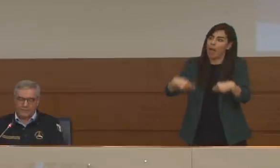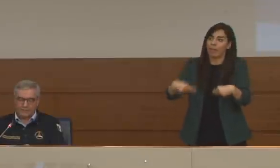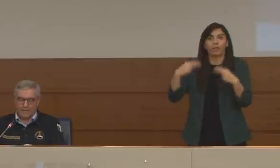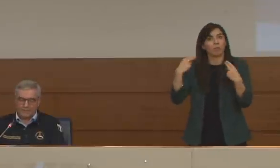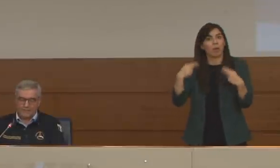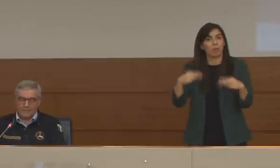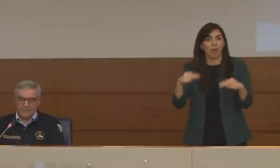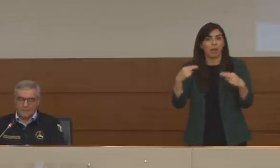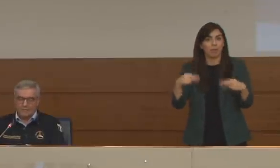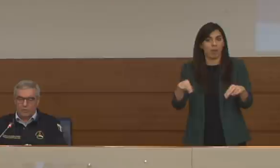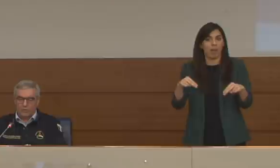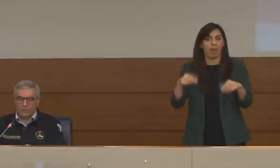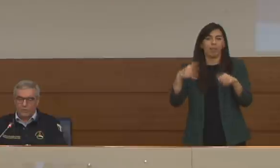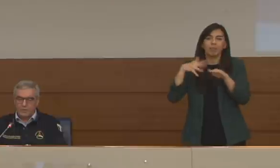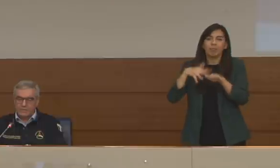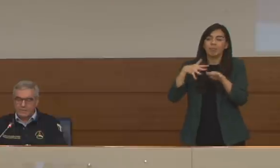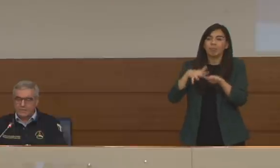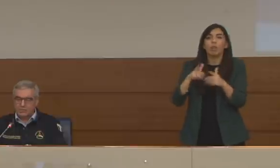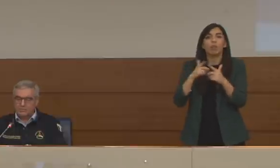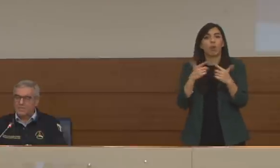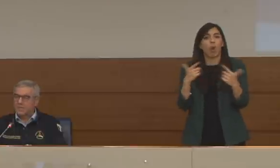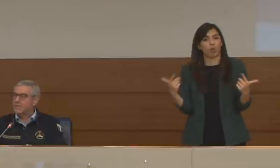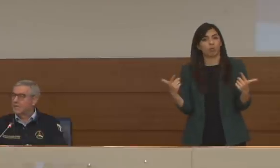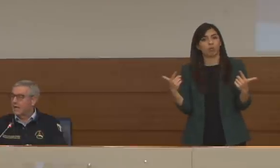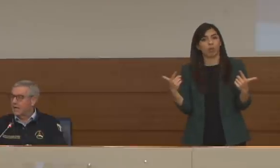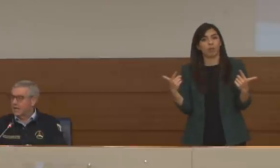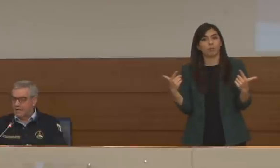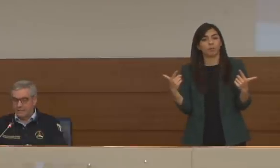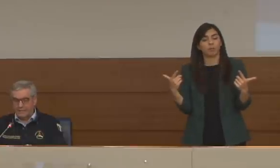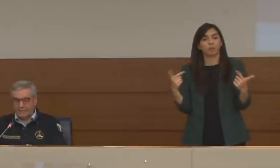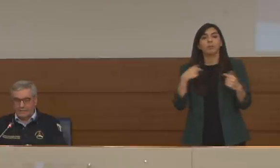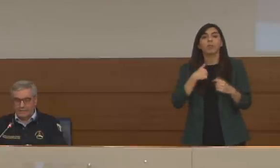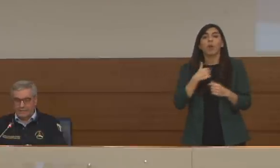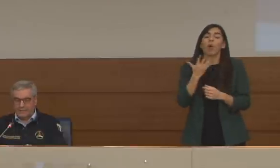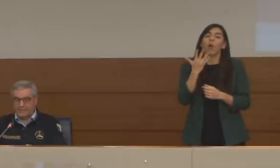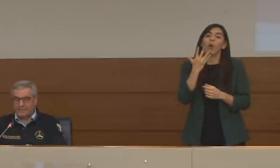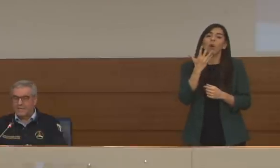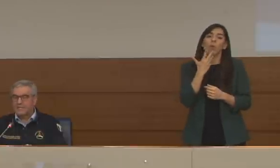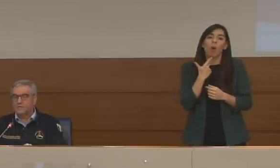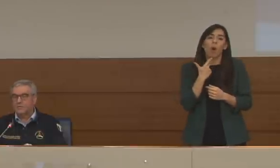alla fiaccolata. Io voglio stringermi nel silenzio